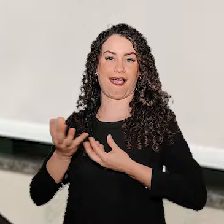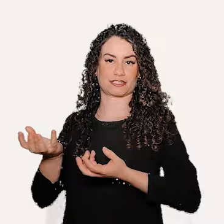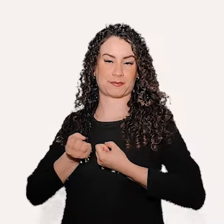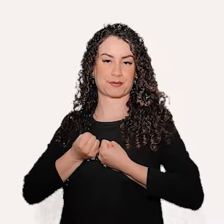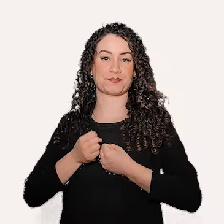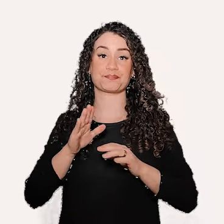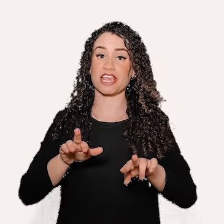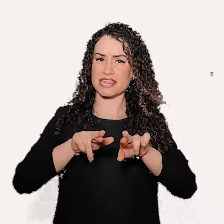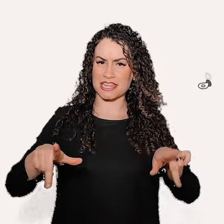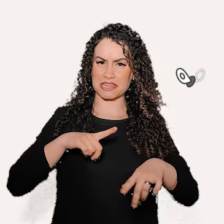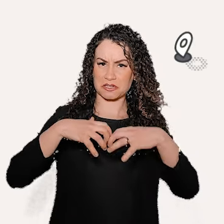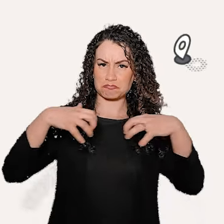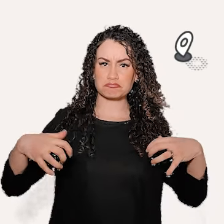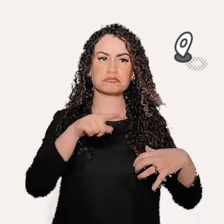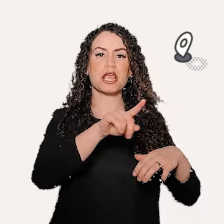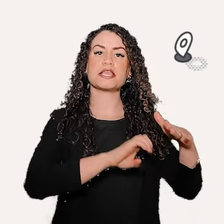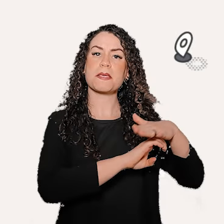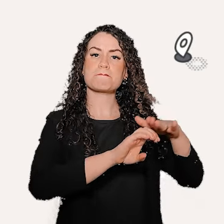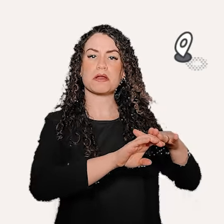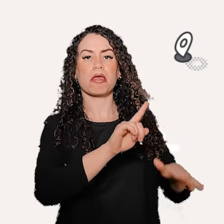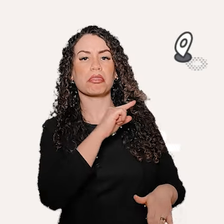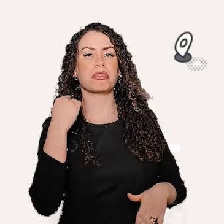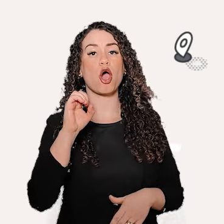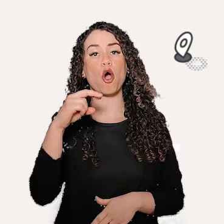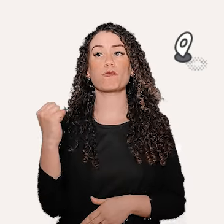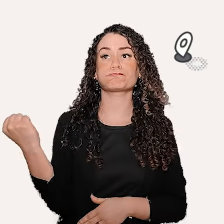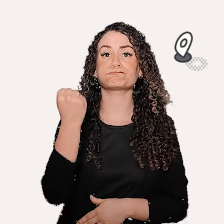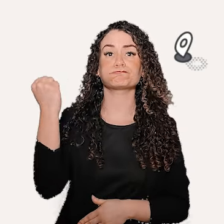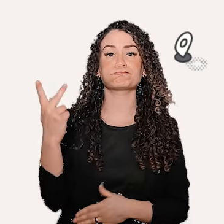Há diferença se a empresa acaba por falência ou força maior?